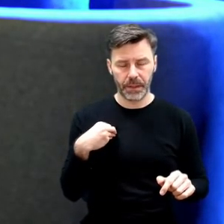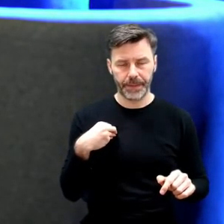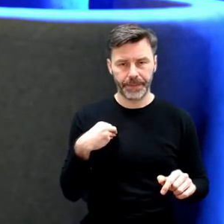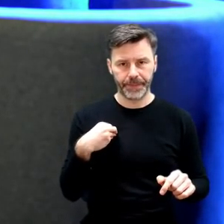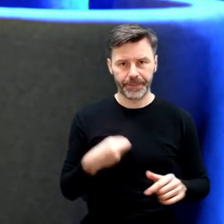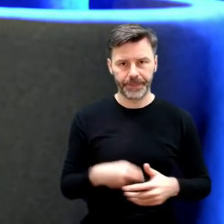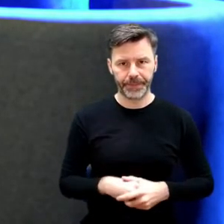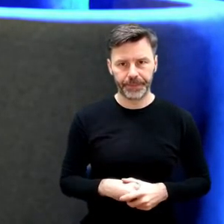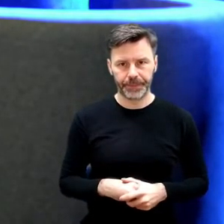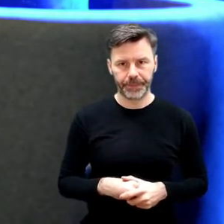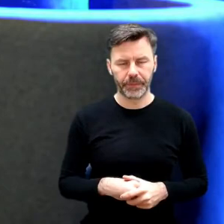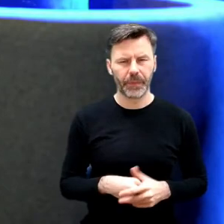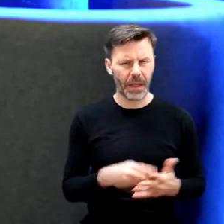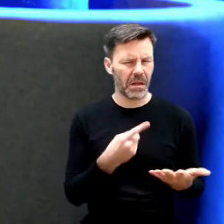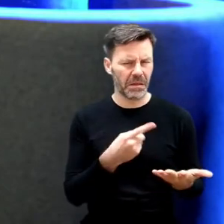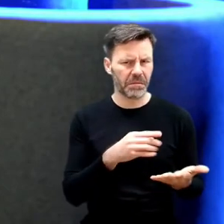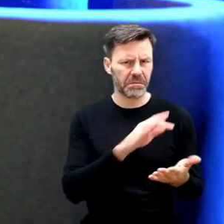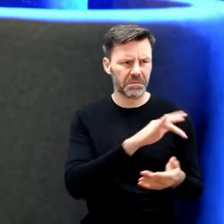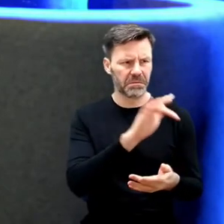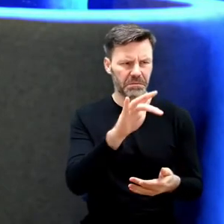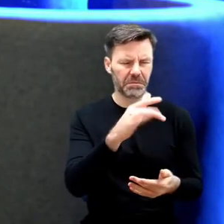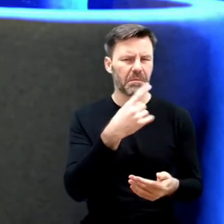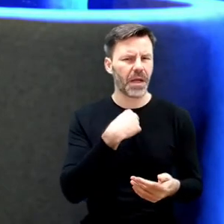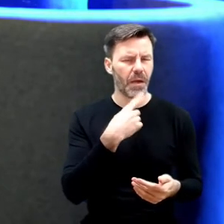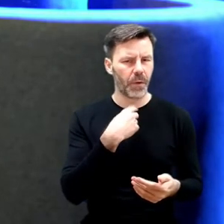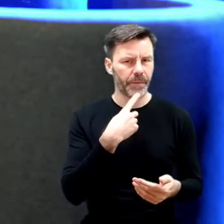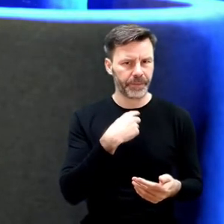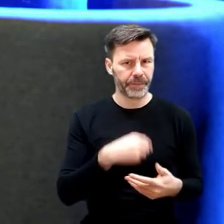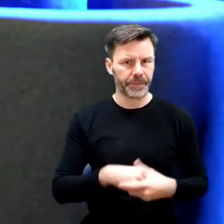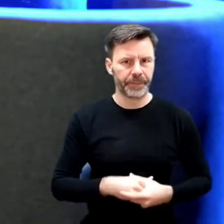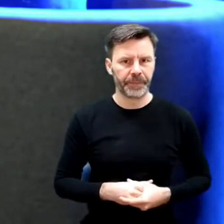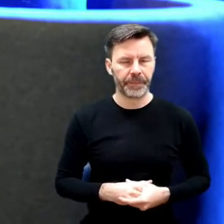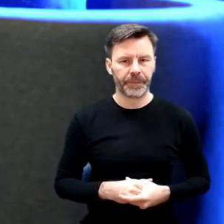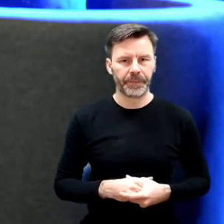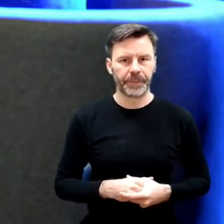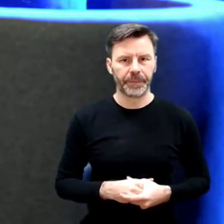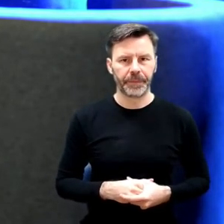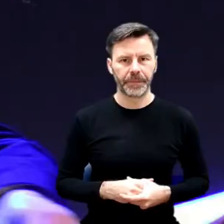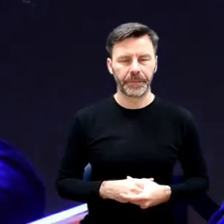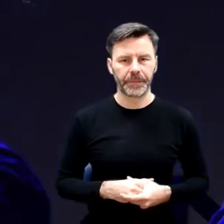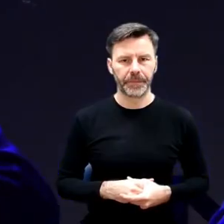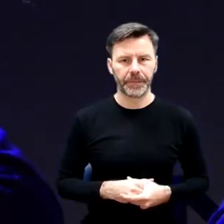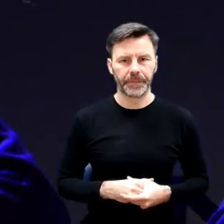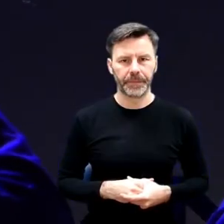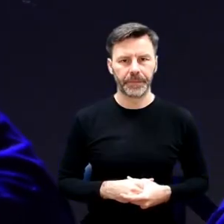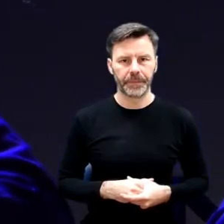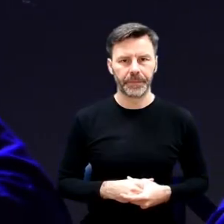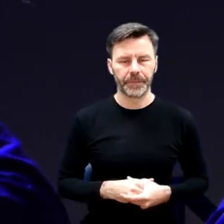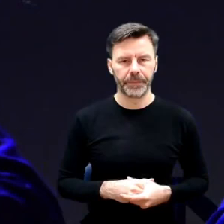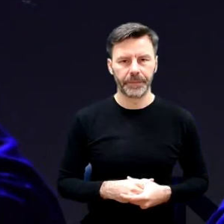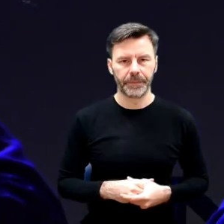jako takich, patrzymy przez pryzmat pionierów, ale nie jest to powszechne cały czas.